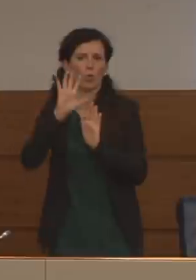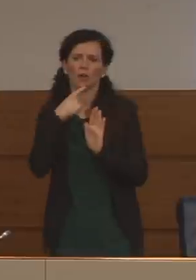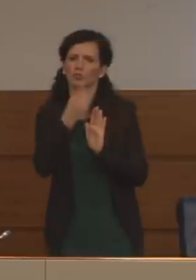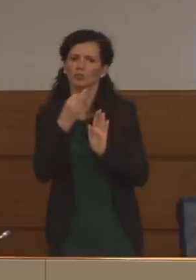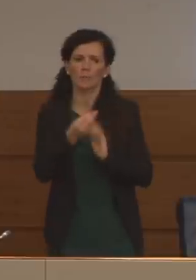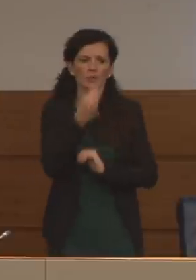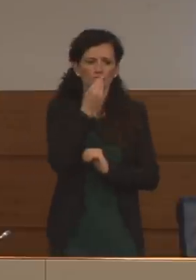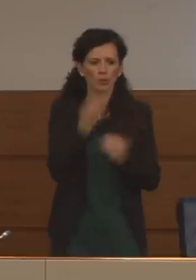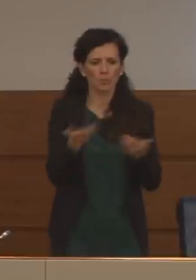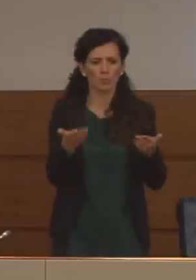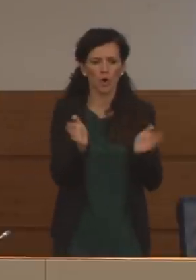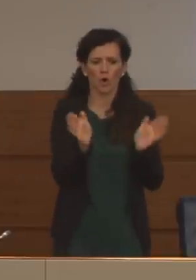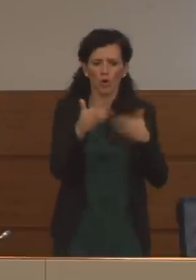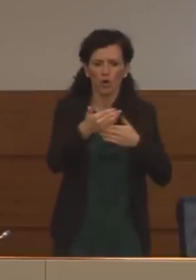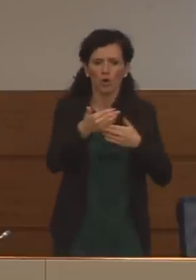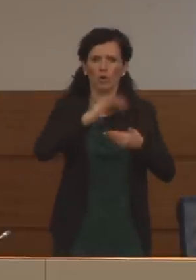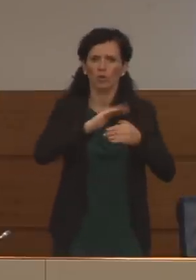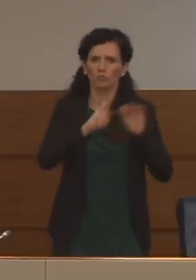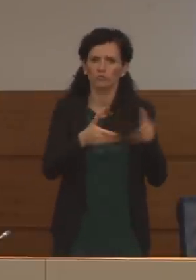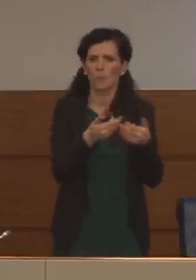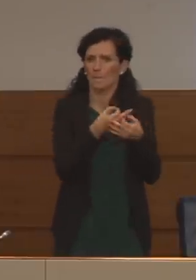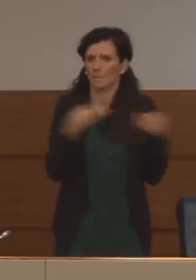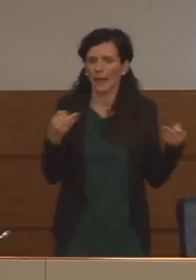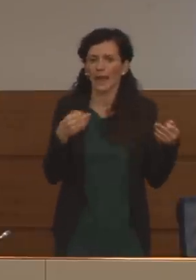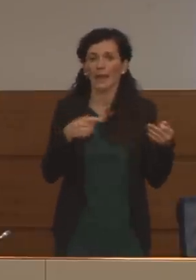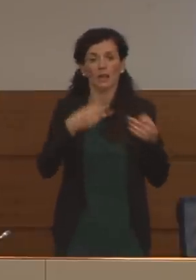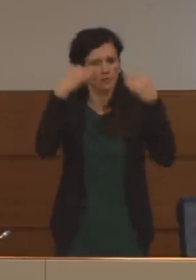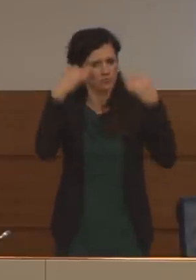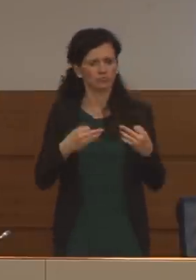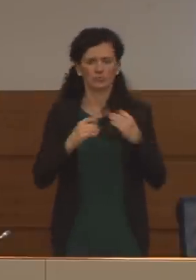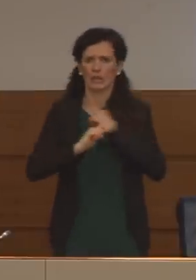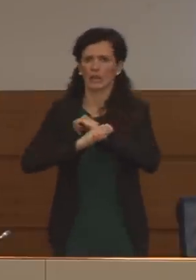vigore è molto rigida, molto precisa sulle modalità di confezionamento